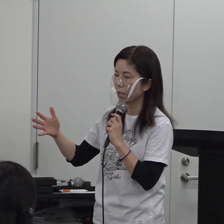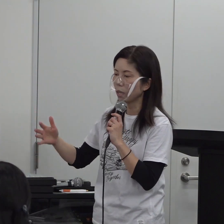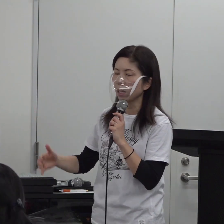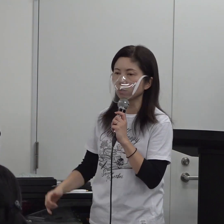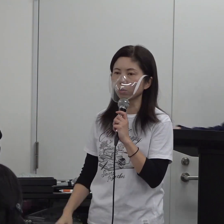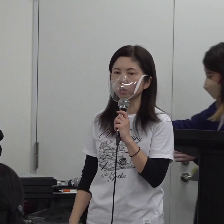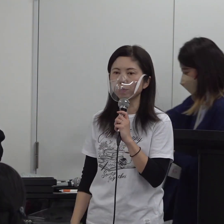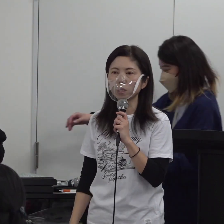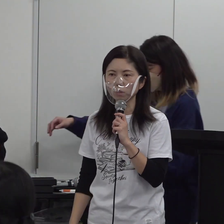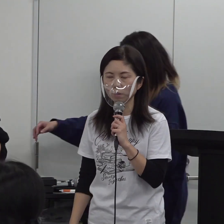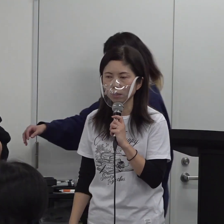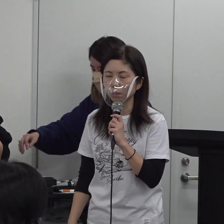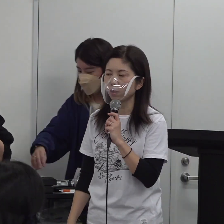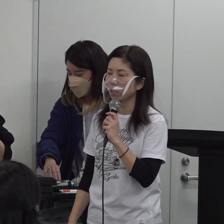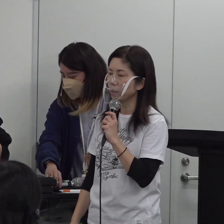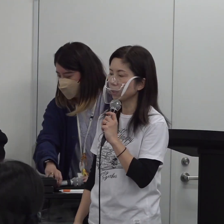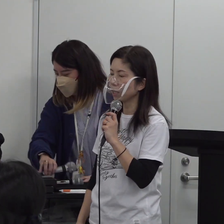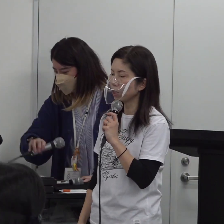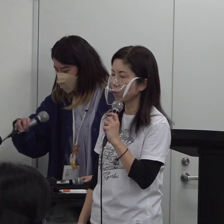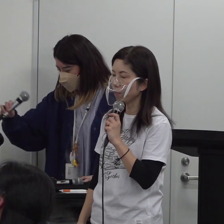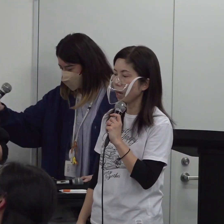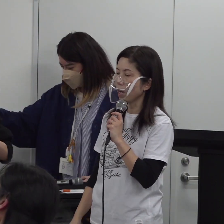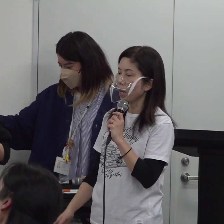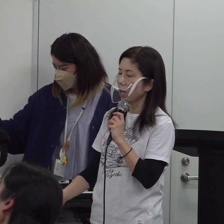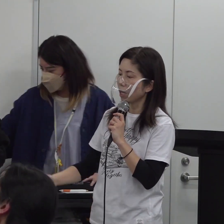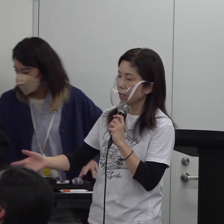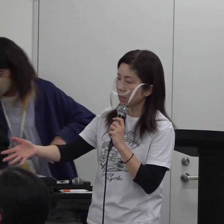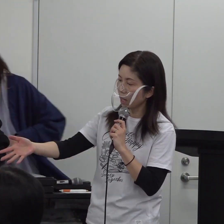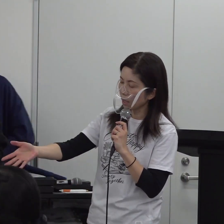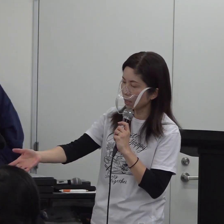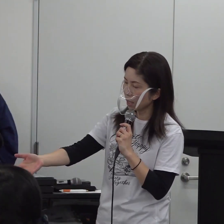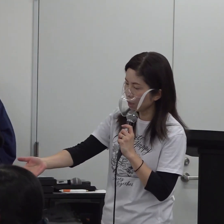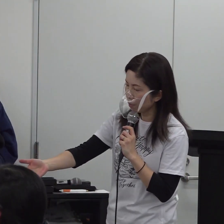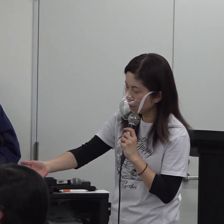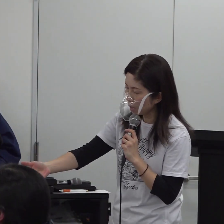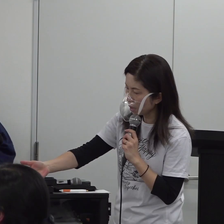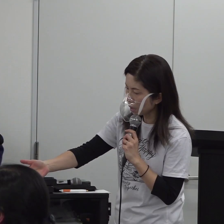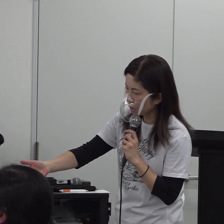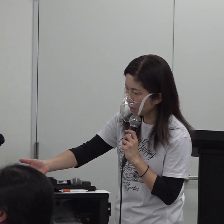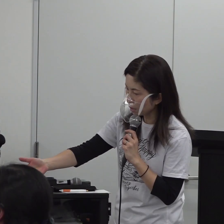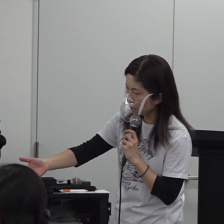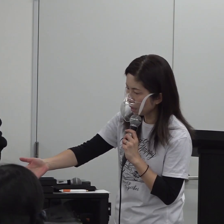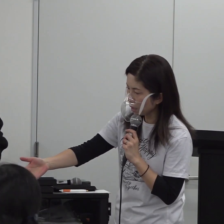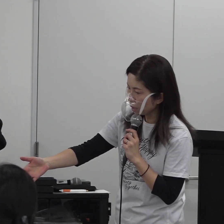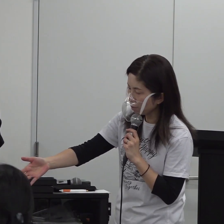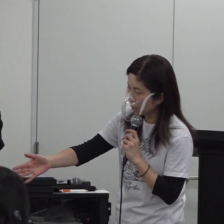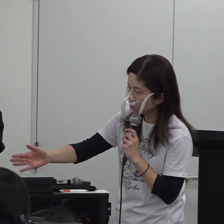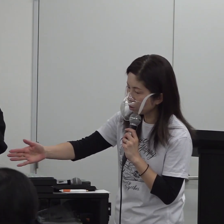そのスペースはって言われますけれども大体見ていただいて